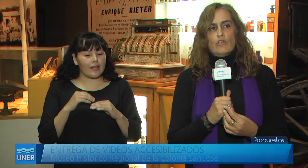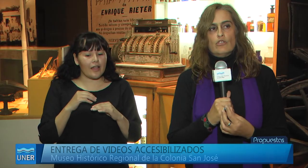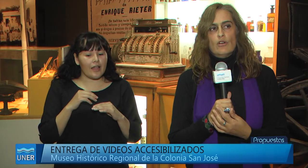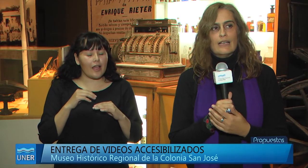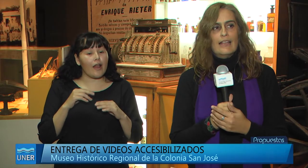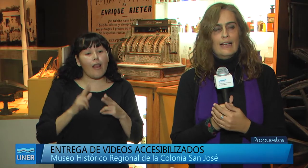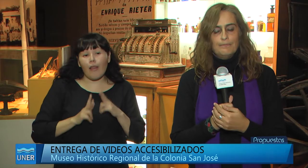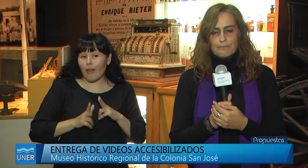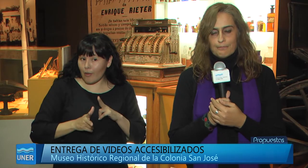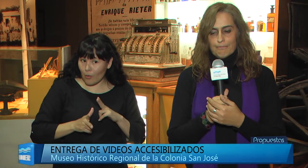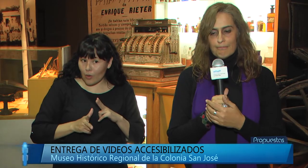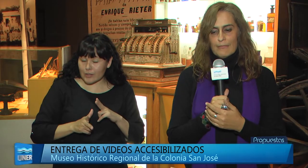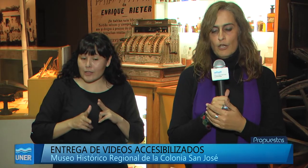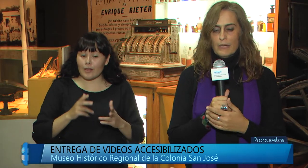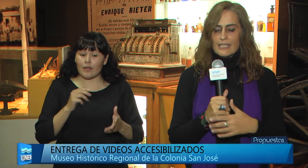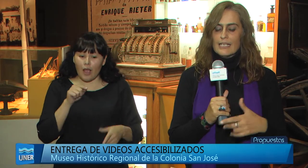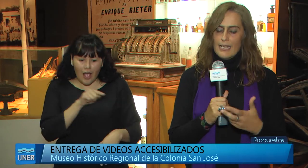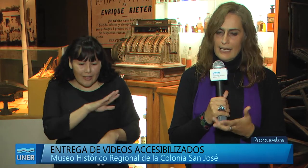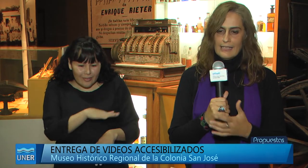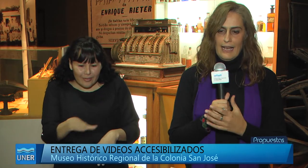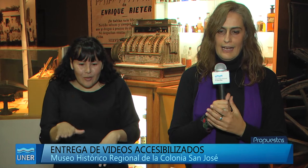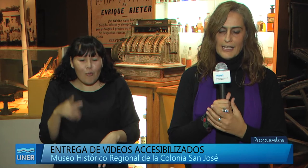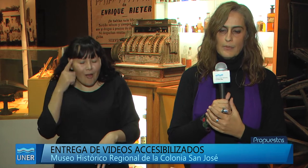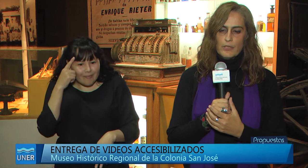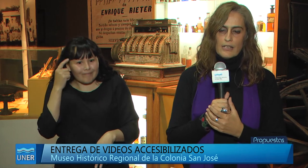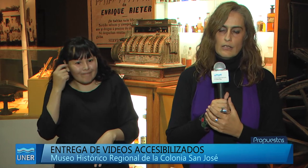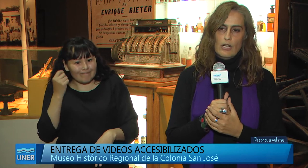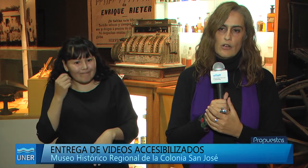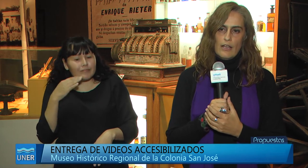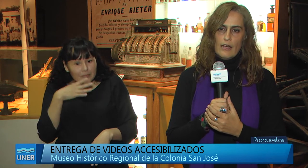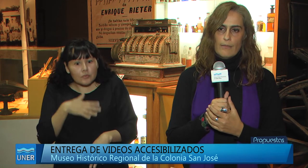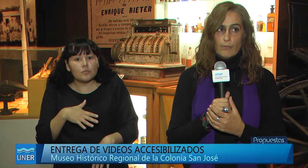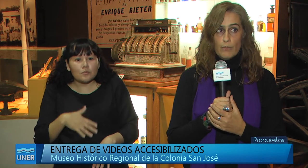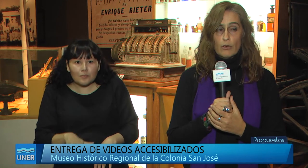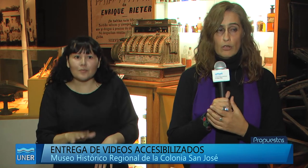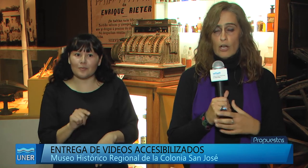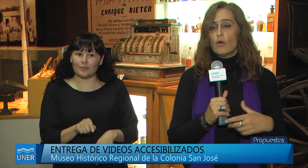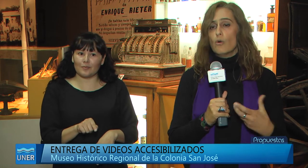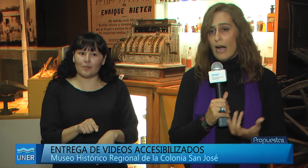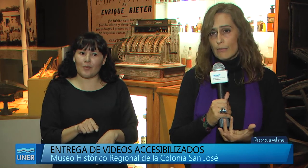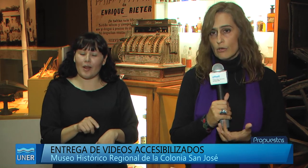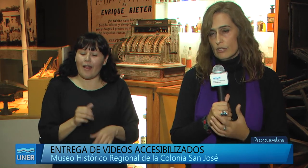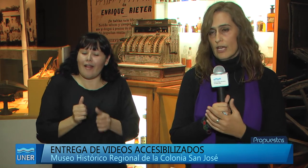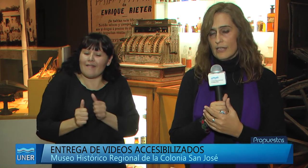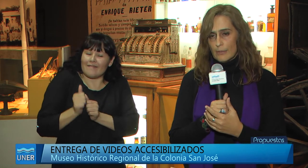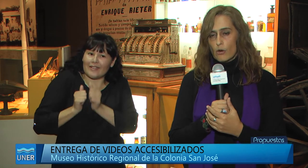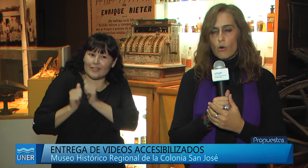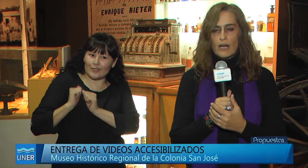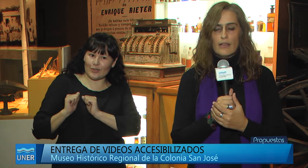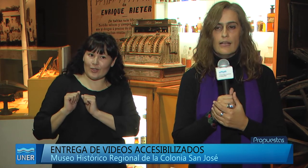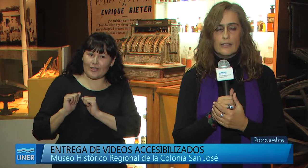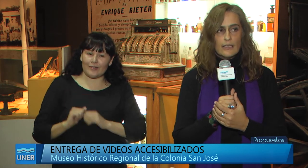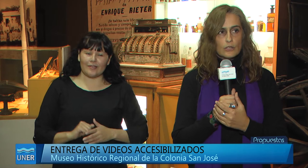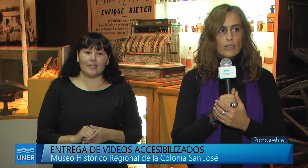Nosotros nos parece que en este tipo de acciones lo que intentamos conjugar desde la tecnicatura